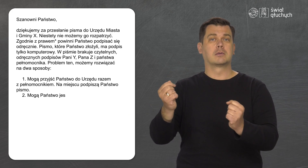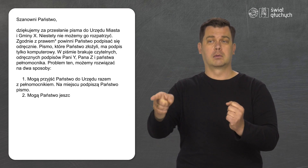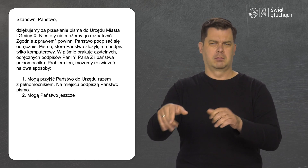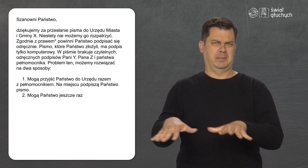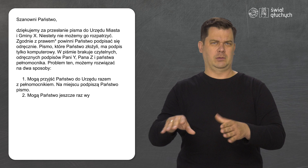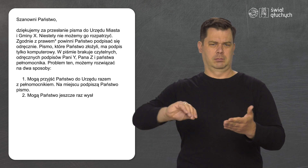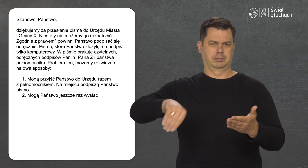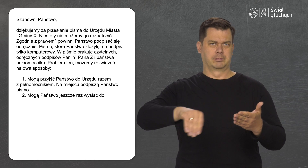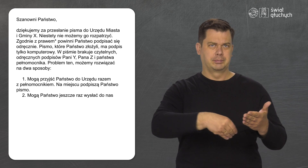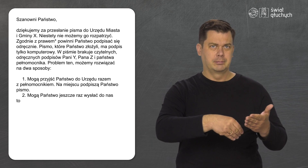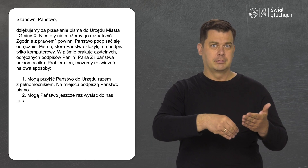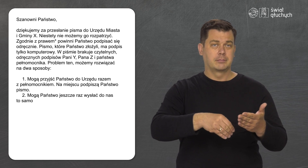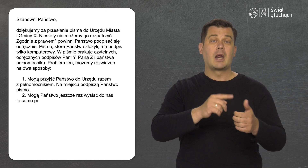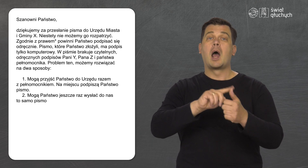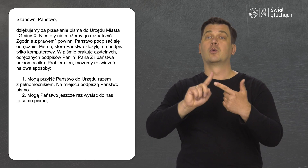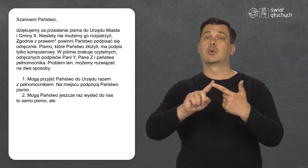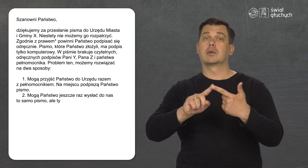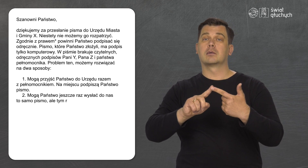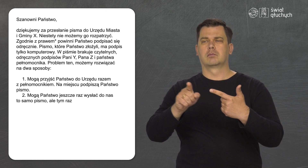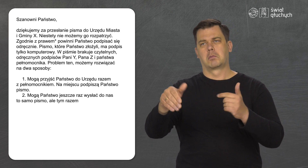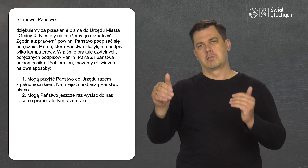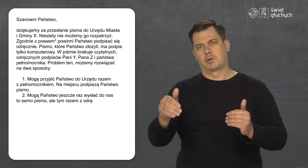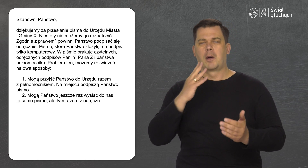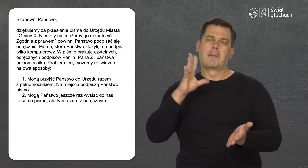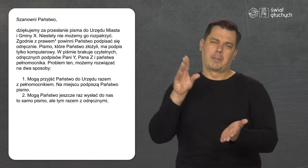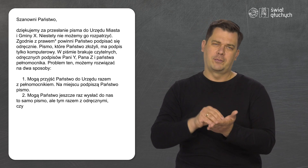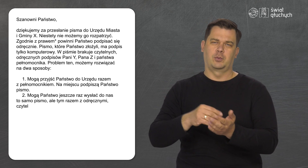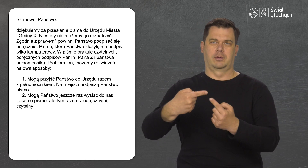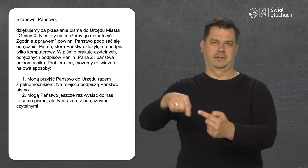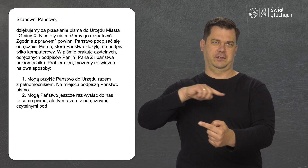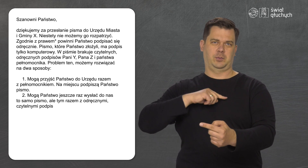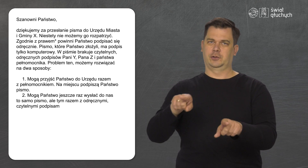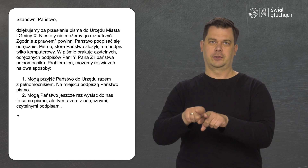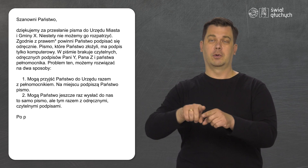Na miejscu podpiszą Państwo pismo. 2. Mogą Państwo jeszcze raz wysłać do nas to samo pismo,